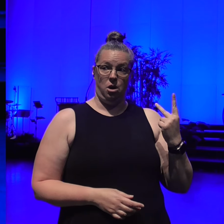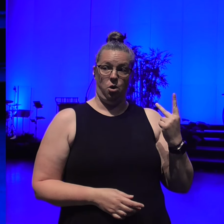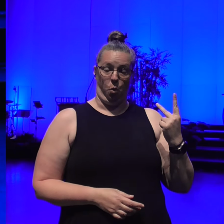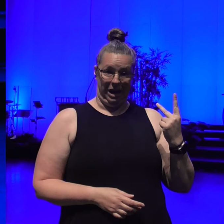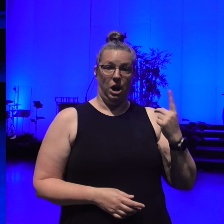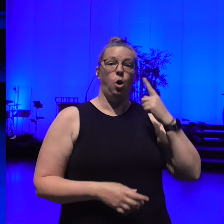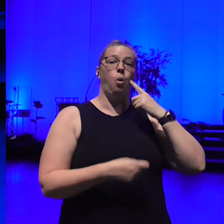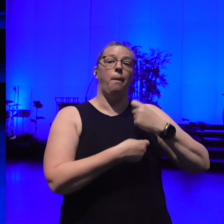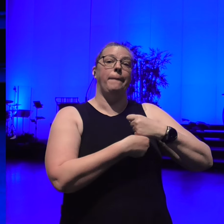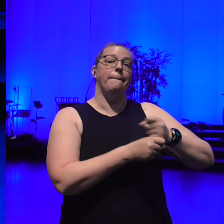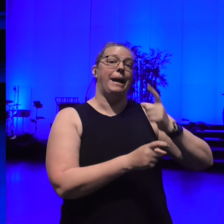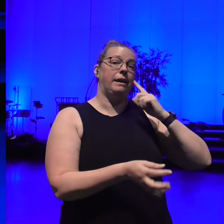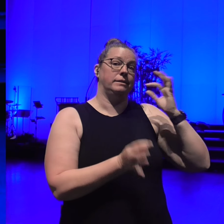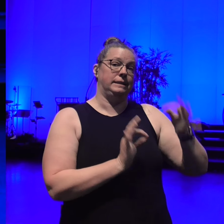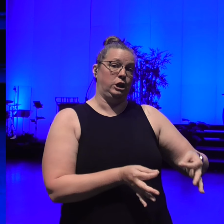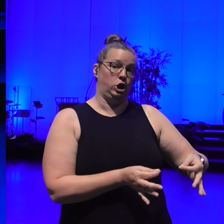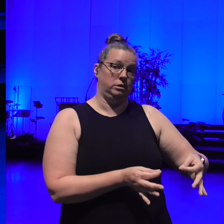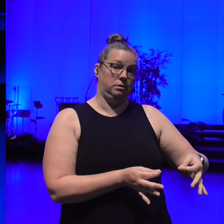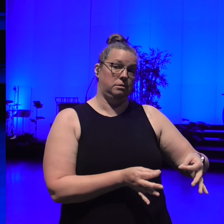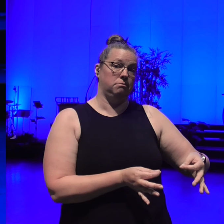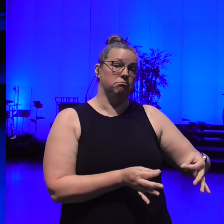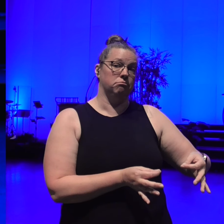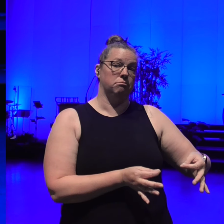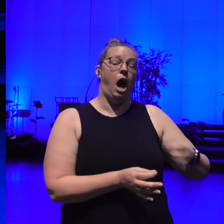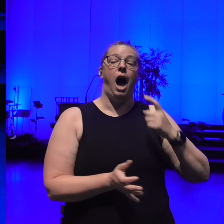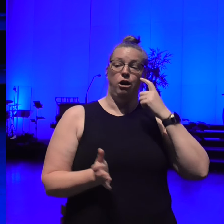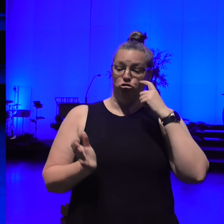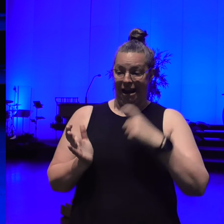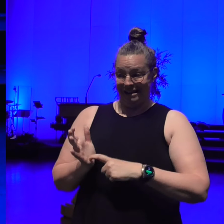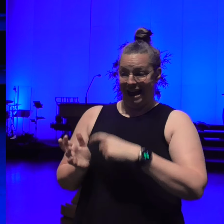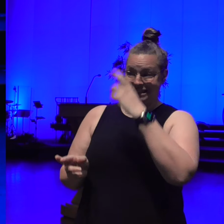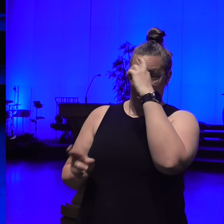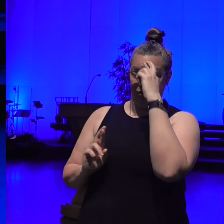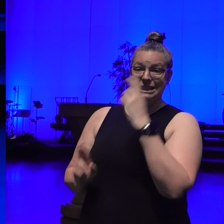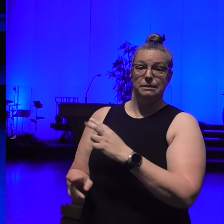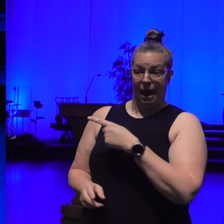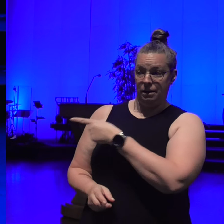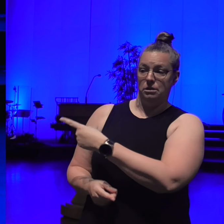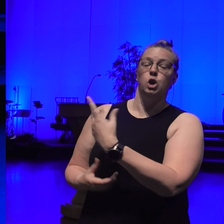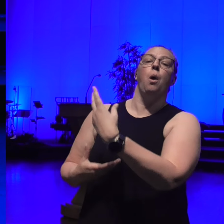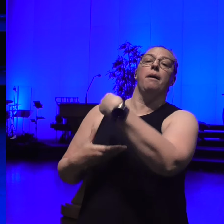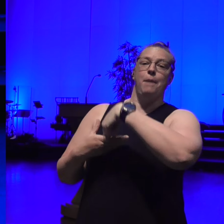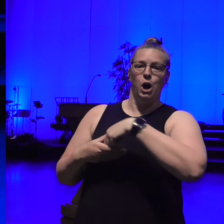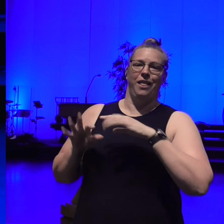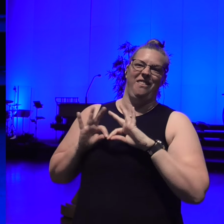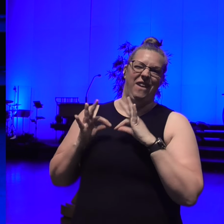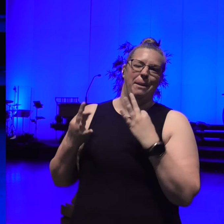tomaremos decisiones en el camino Reconozco y respeto que eres parte de la familia y por eso